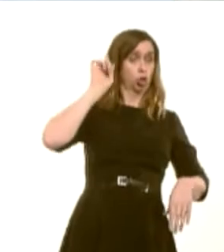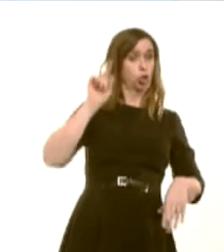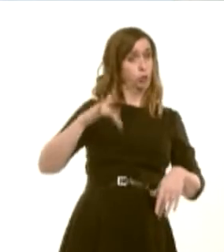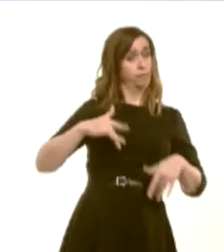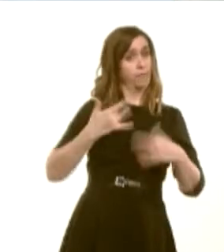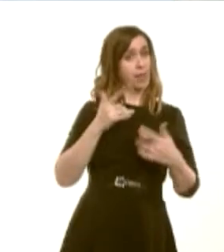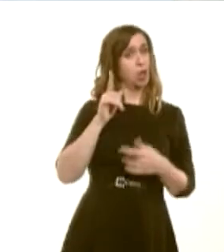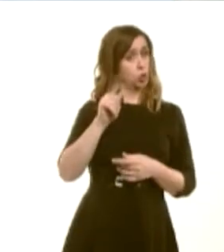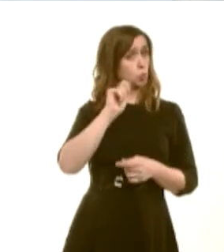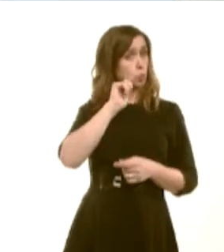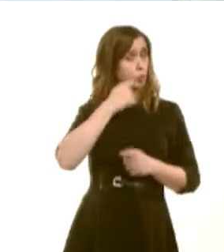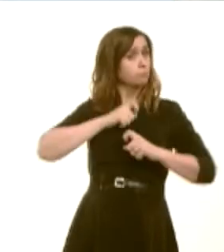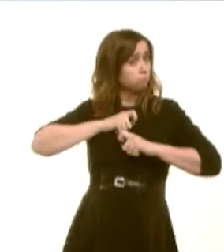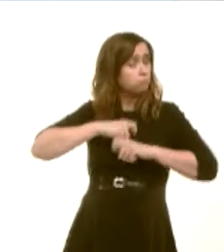i gael gwared ar gyllid canolfannau Cymraeg i oedolion?